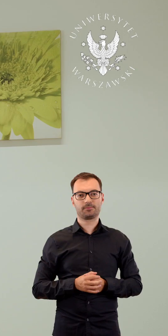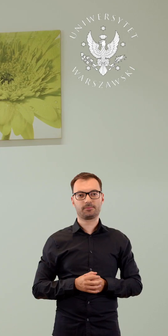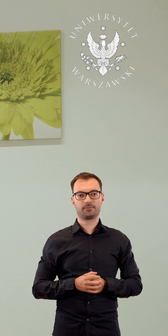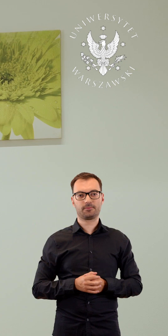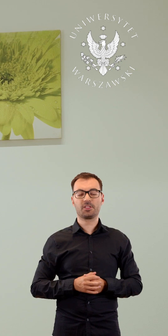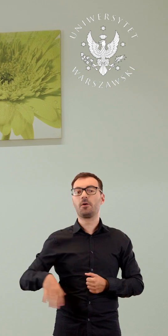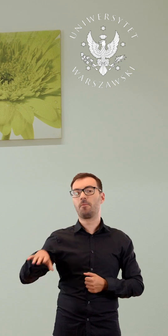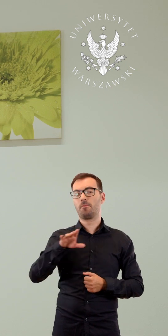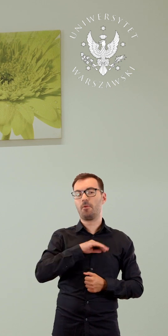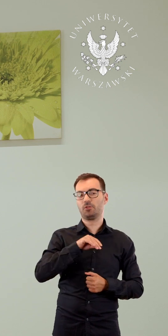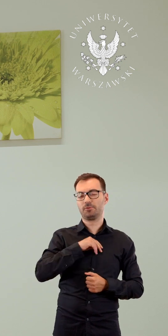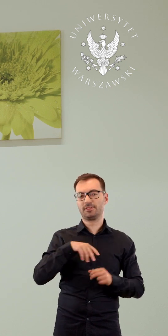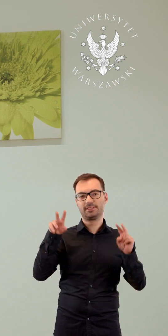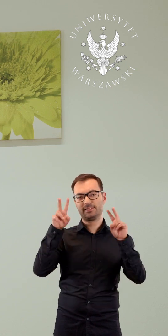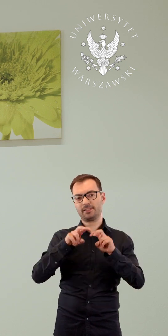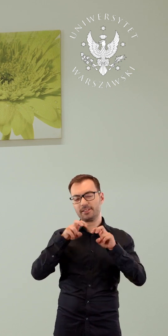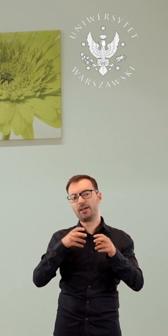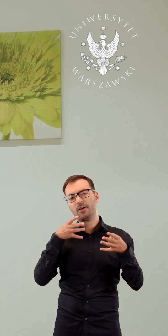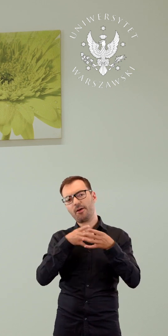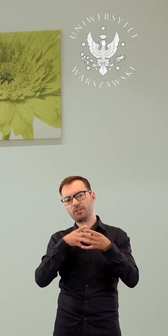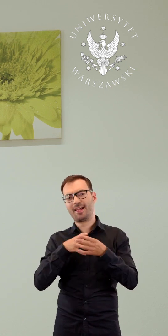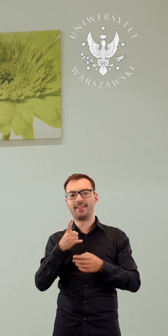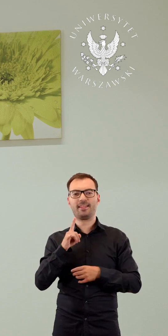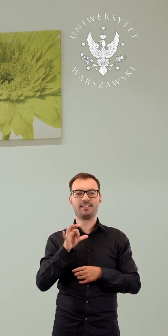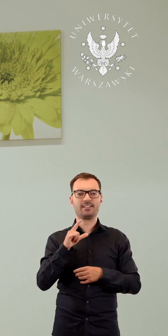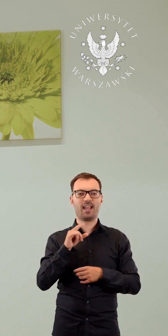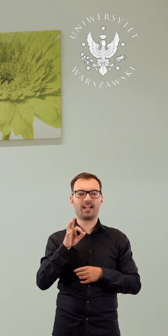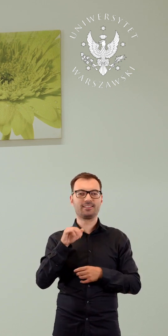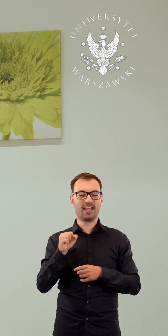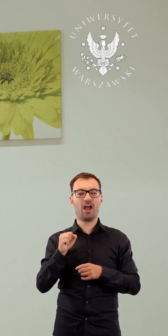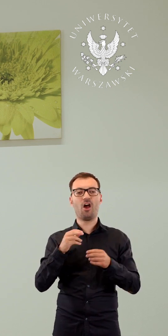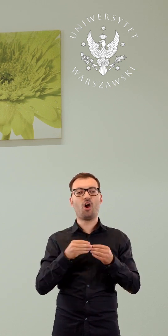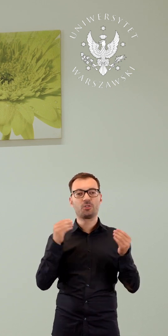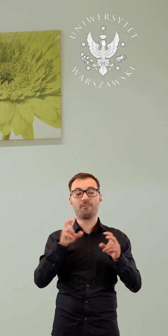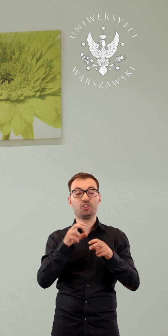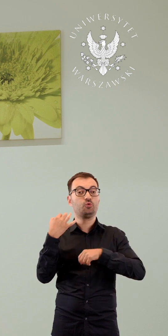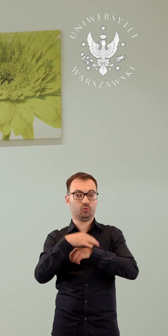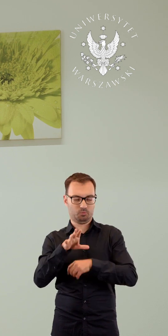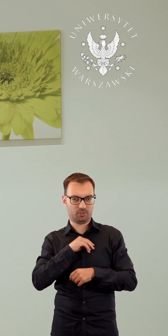Możemy również zdiagnozować dysleksję rozwojową na studiach, ponieważ dysleksja to jest pewne spektrum